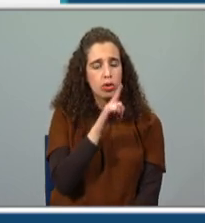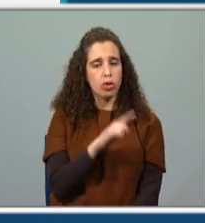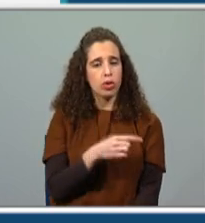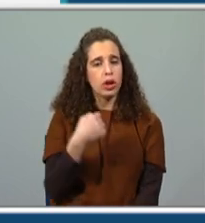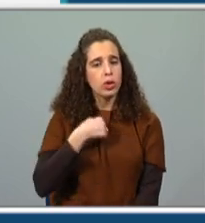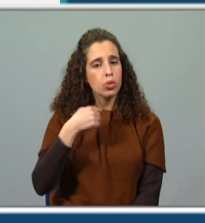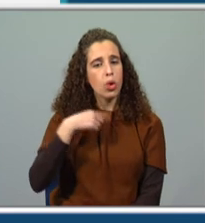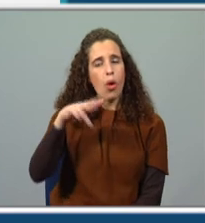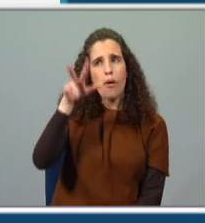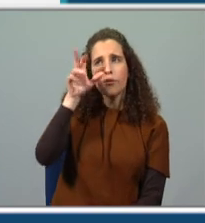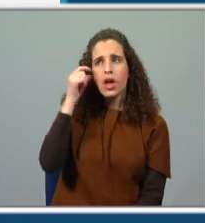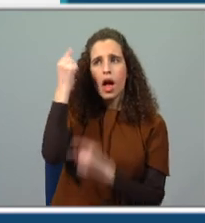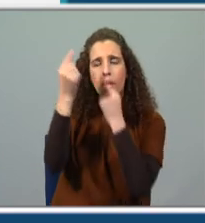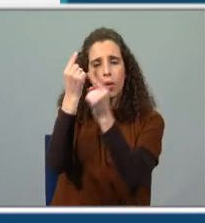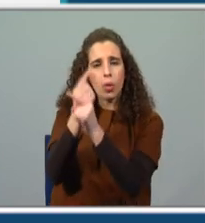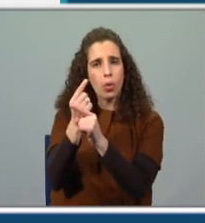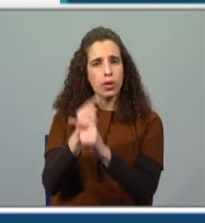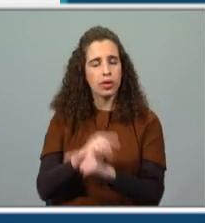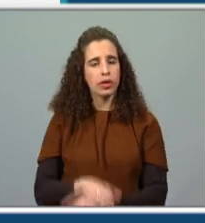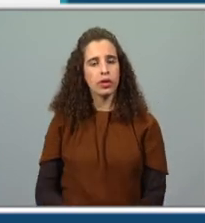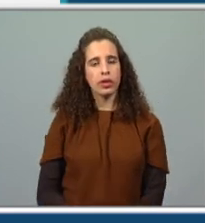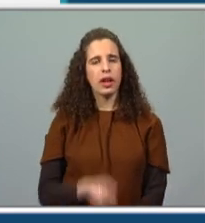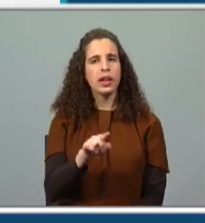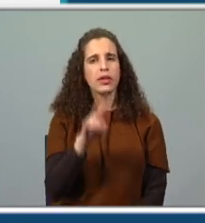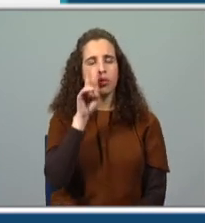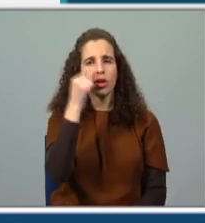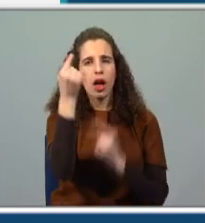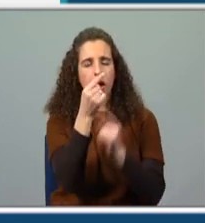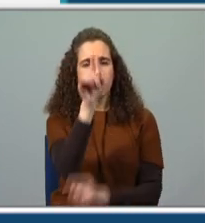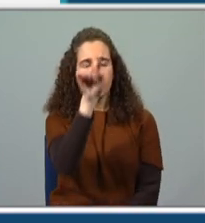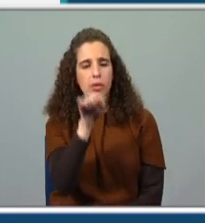estou a Escutar qualquer coisa que encontramos alguma interjeição 我在聽任何我們發現了一些感嘆詞